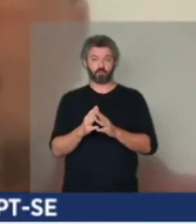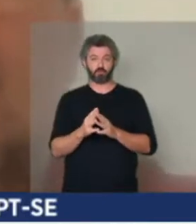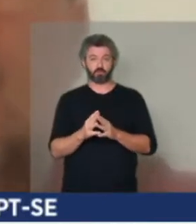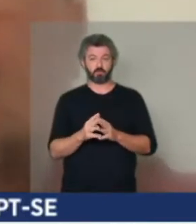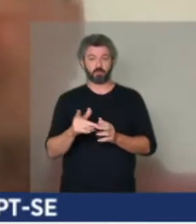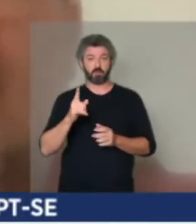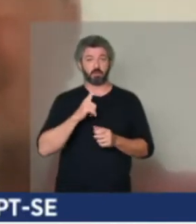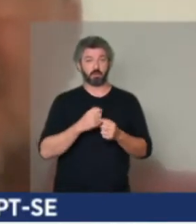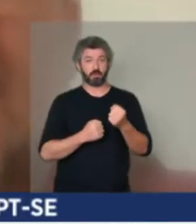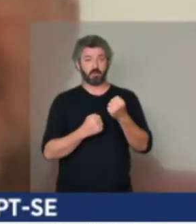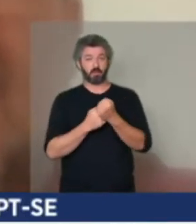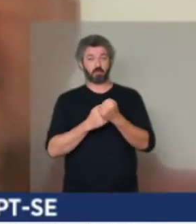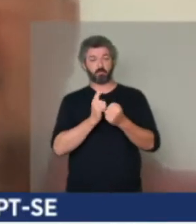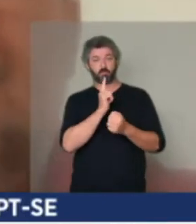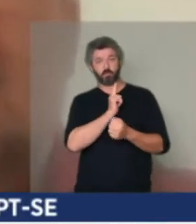APOIO DO GOVERNO FEDERAL , ALIÁS, NÓS TEMOS VÁRIOS